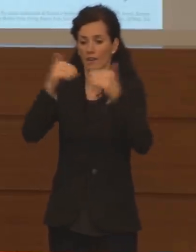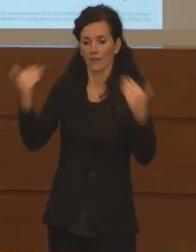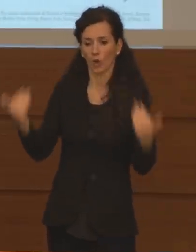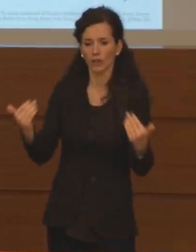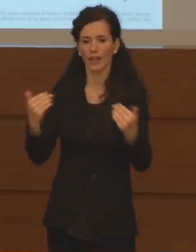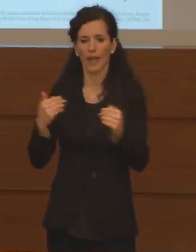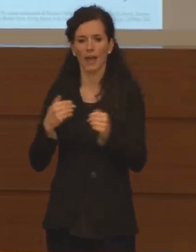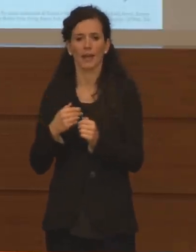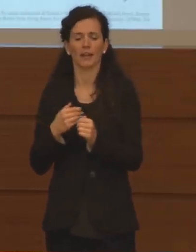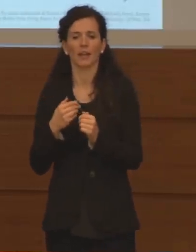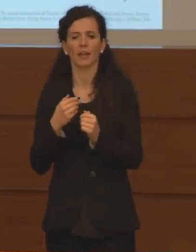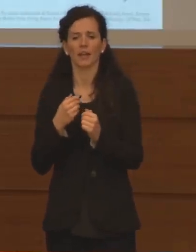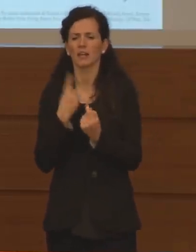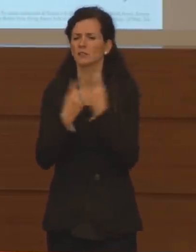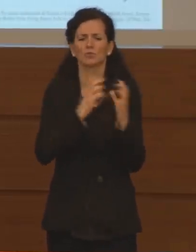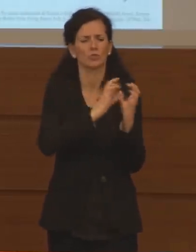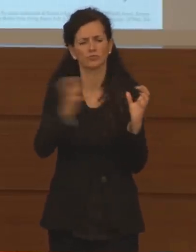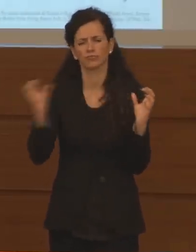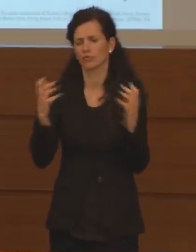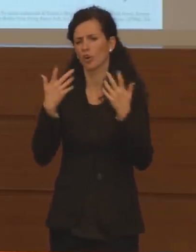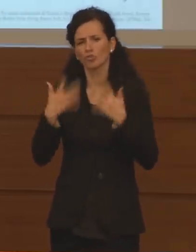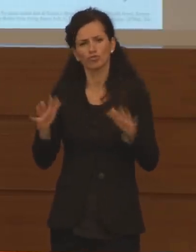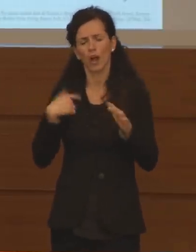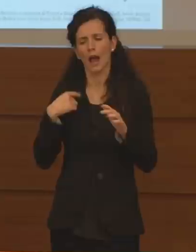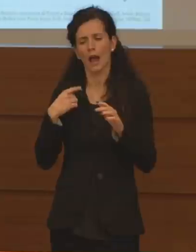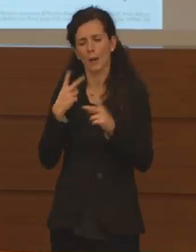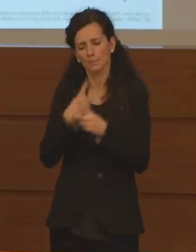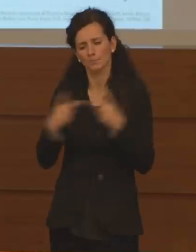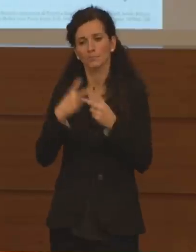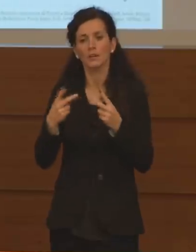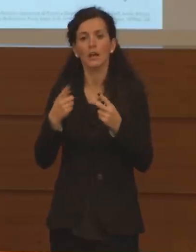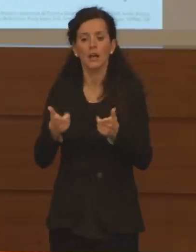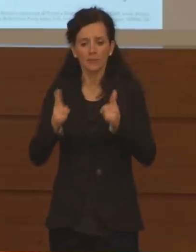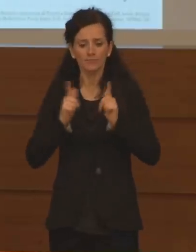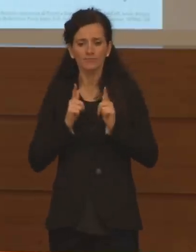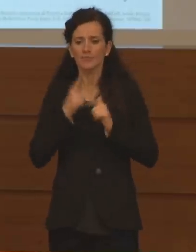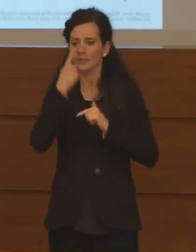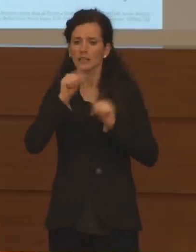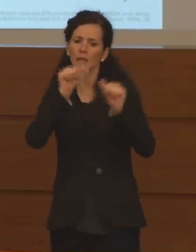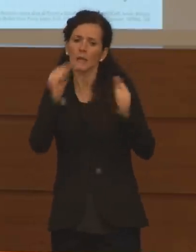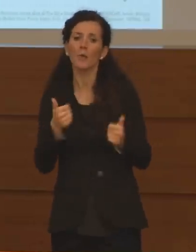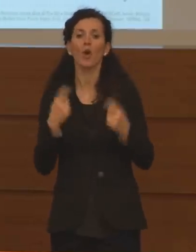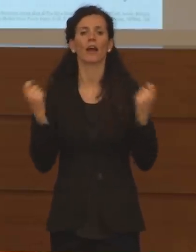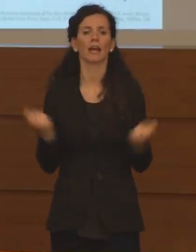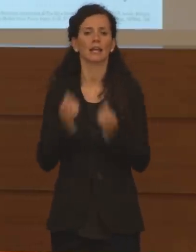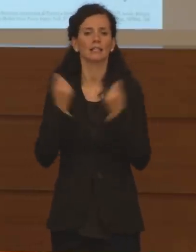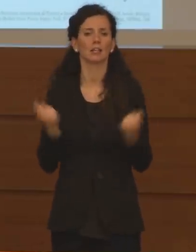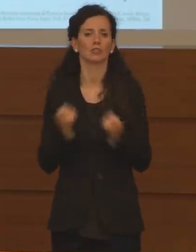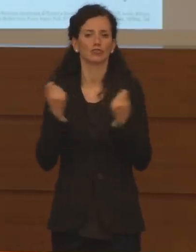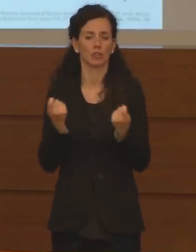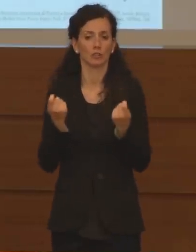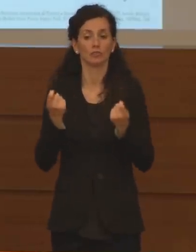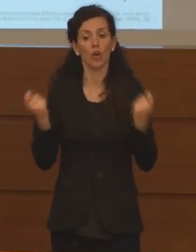quant'altro. Quindi si tratta di esercizi che dobbiamo fare per definire scenari